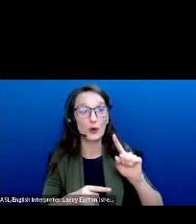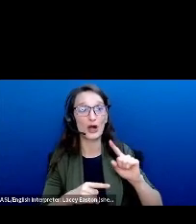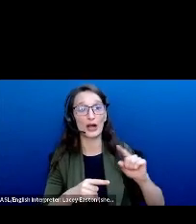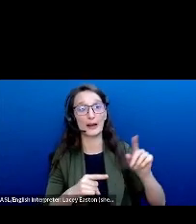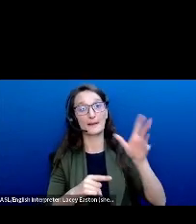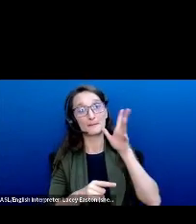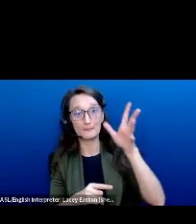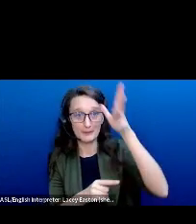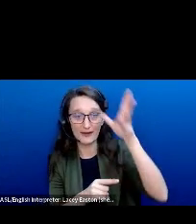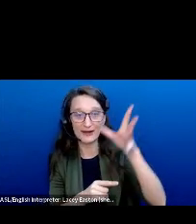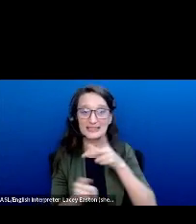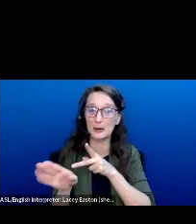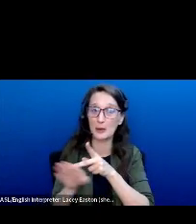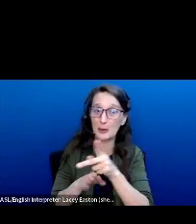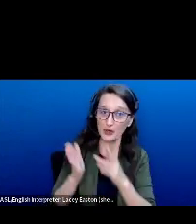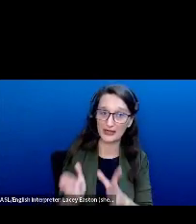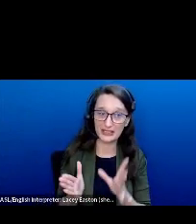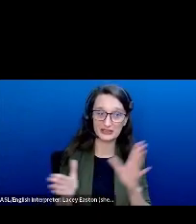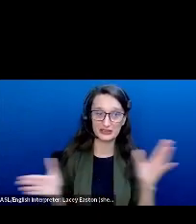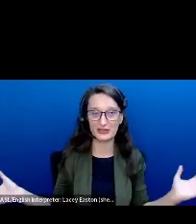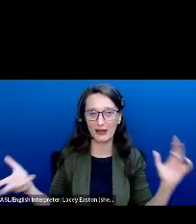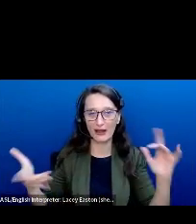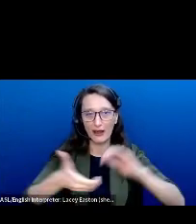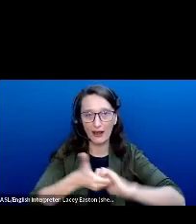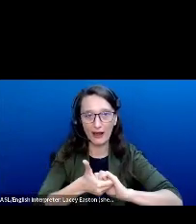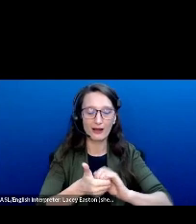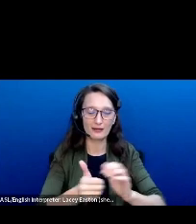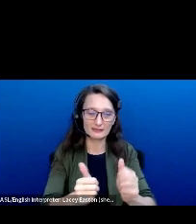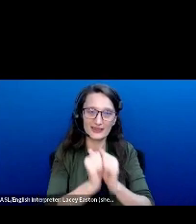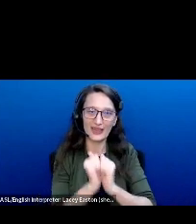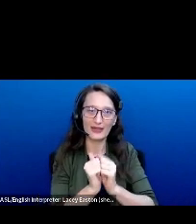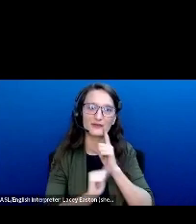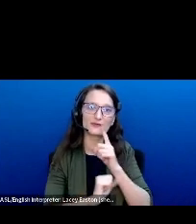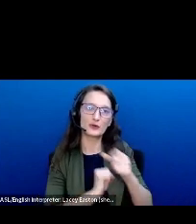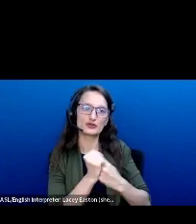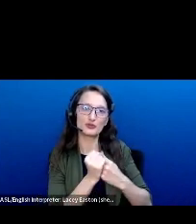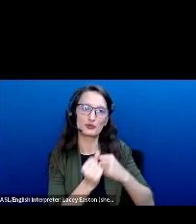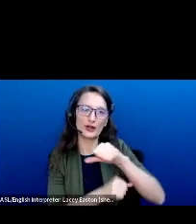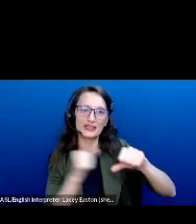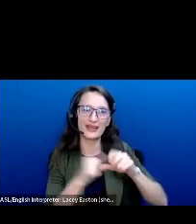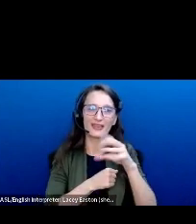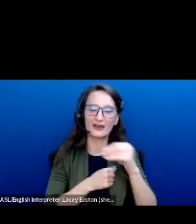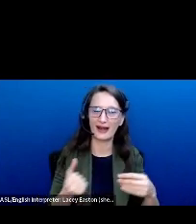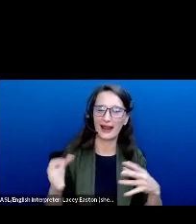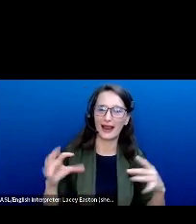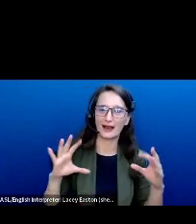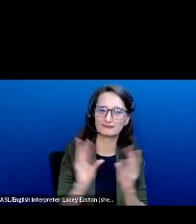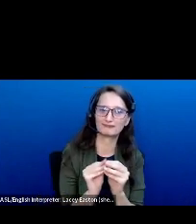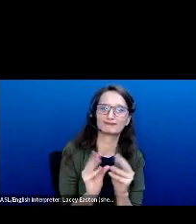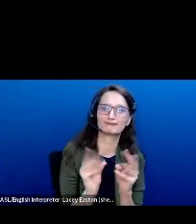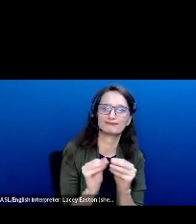para aprender nuevas formas de apoyarse mutuamente. Y por último, colaboramos. Brindamos